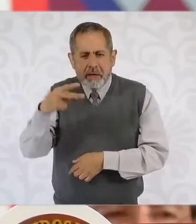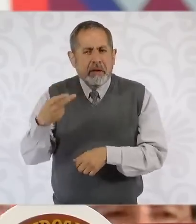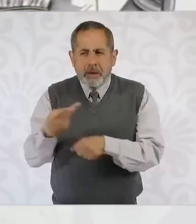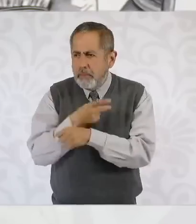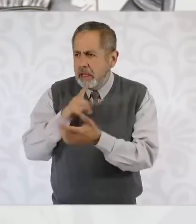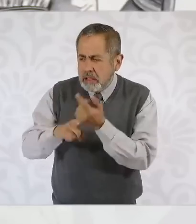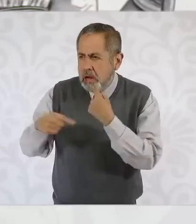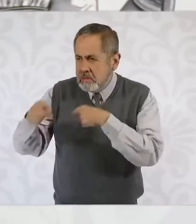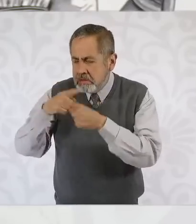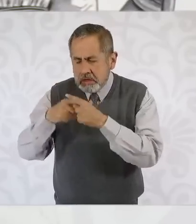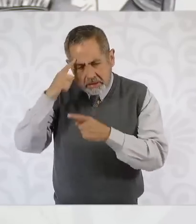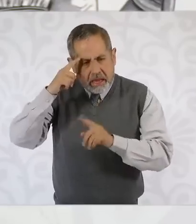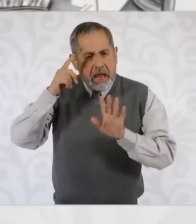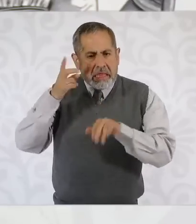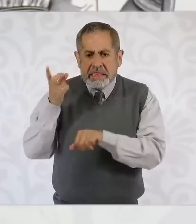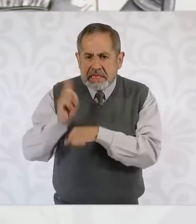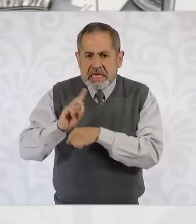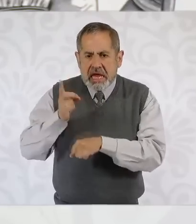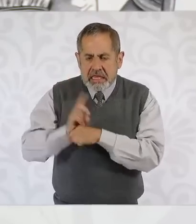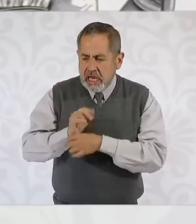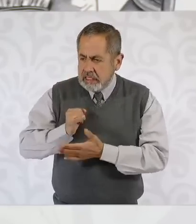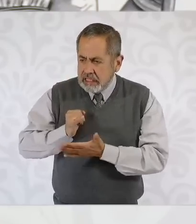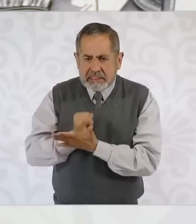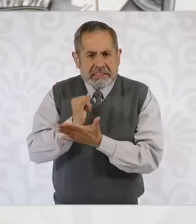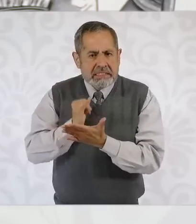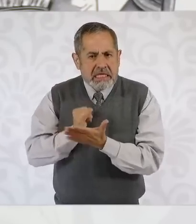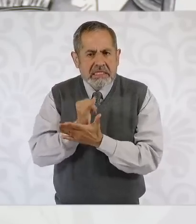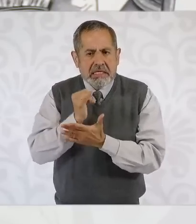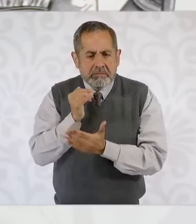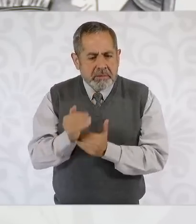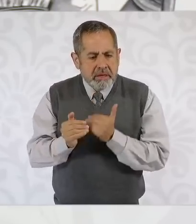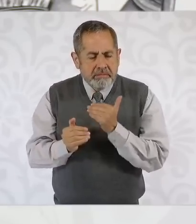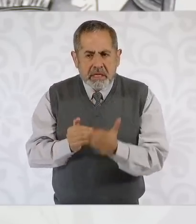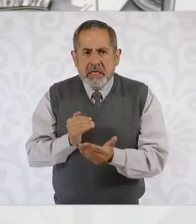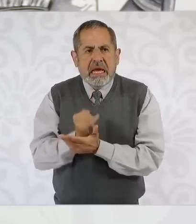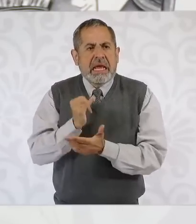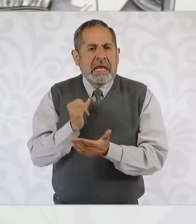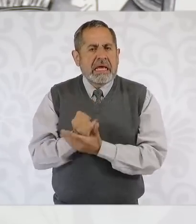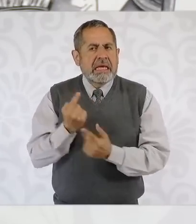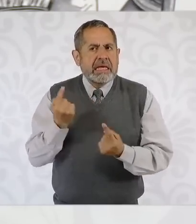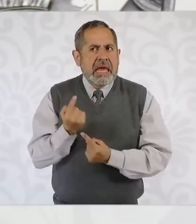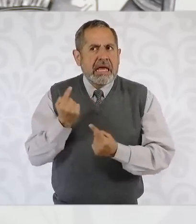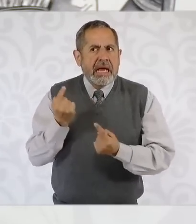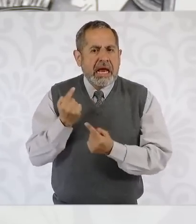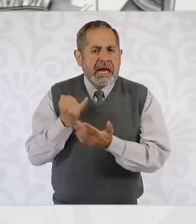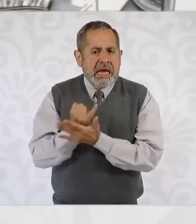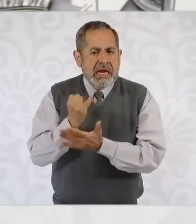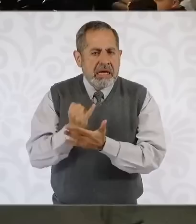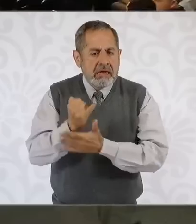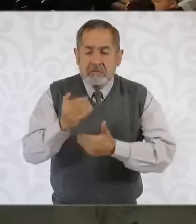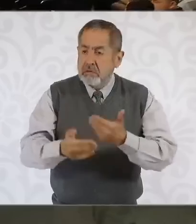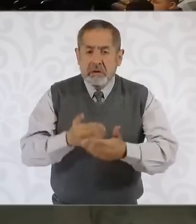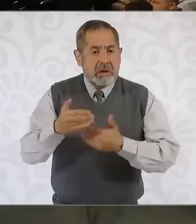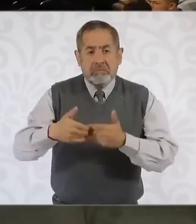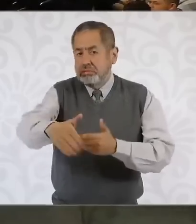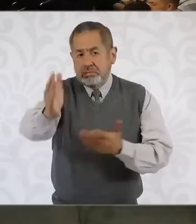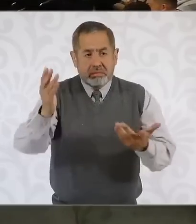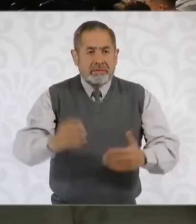vamos tomando decisiones frente a la situación y al plan de largo plazo que tenemos a ver por